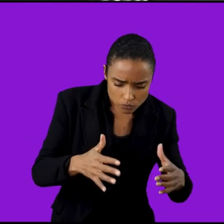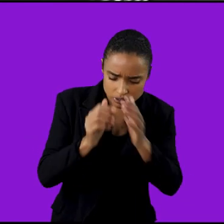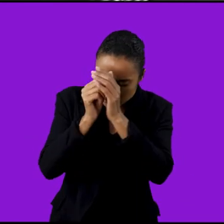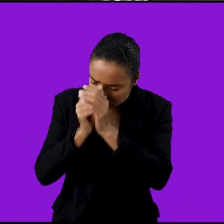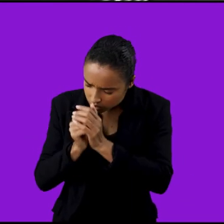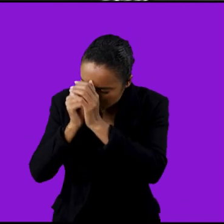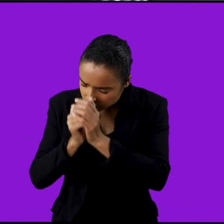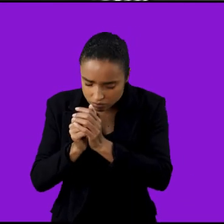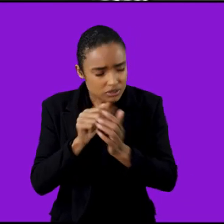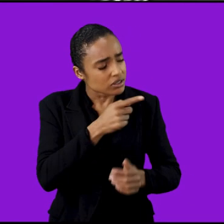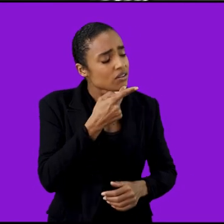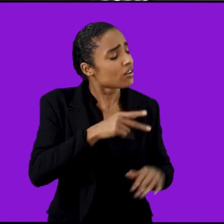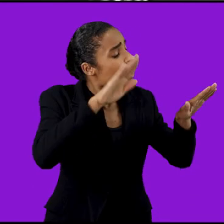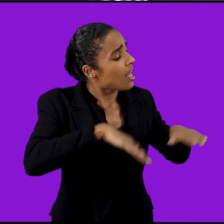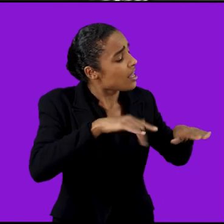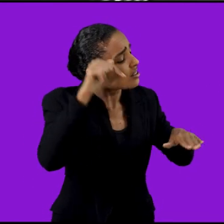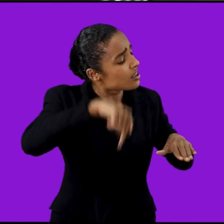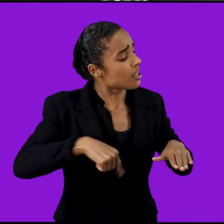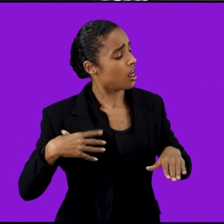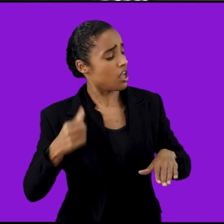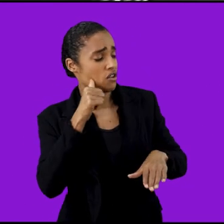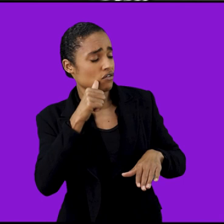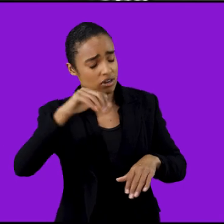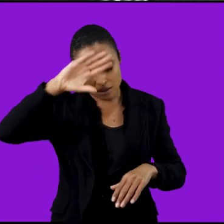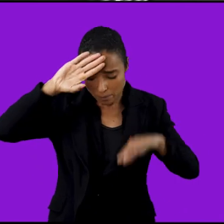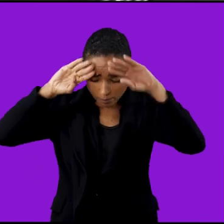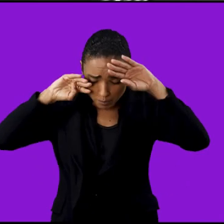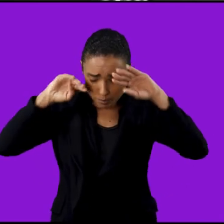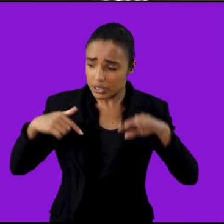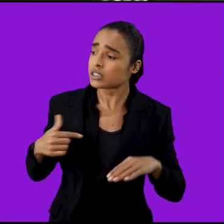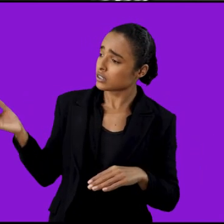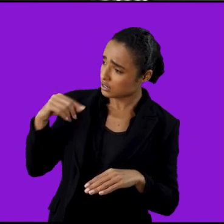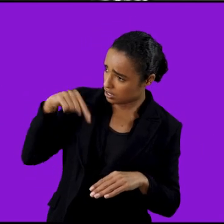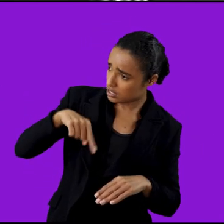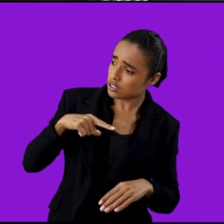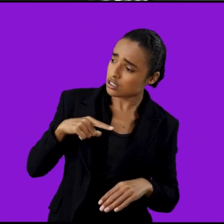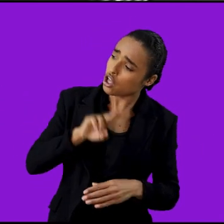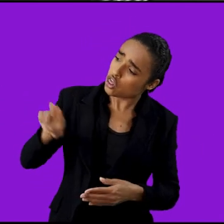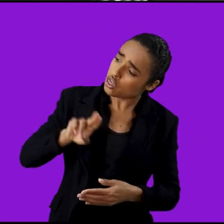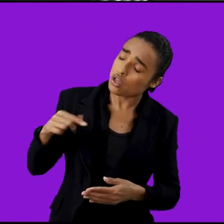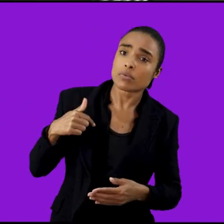faz uma reza aqui pra minha filha que ela não tá bem, tá meio febril ela: “dá o nome aqui minha filha passa aqui o nome que eu vou fazer uma reza aqui para ela”…